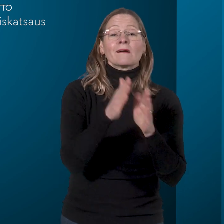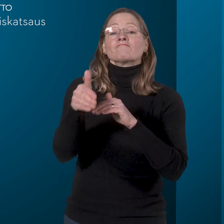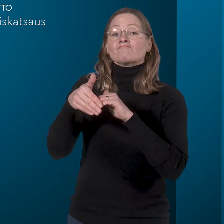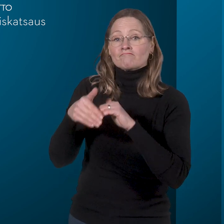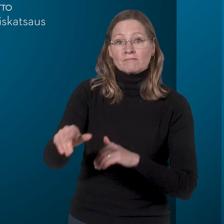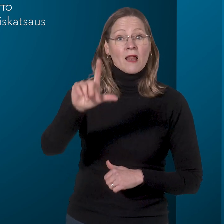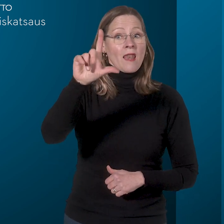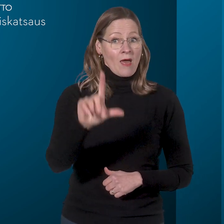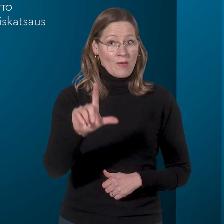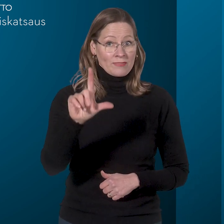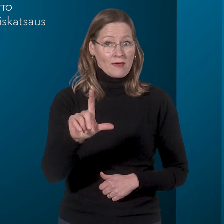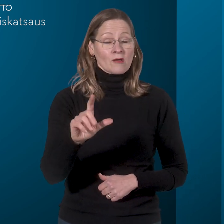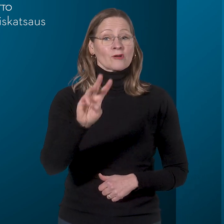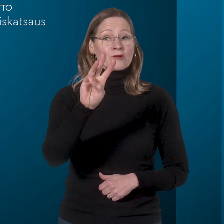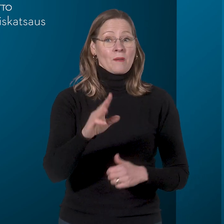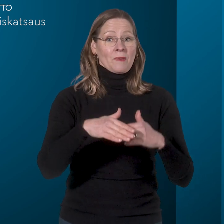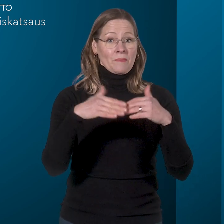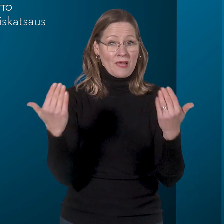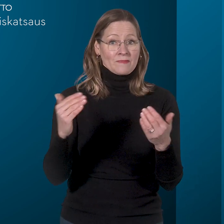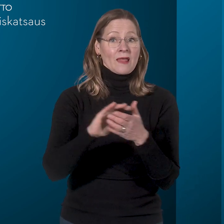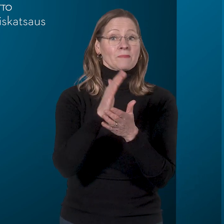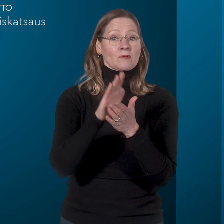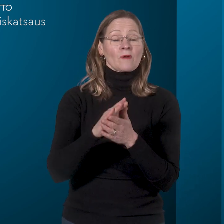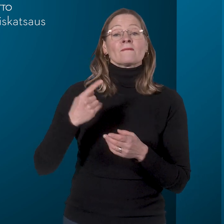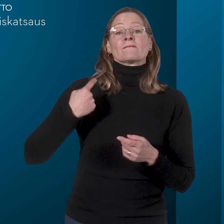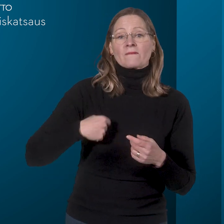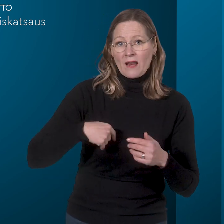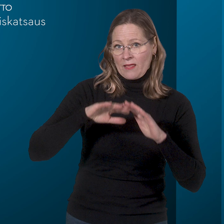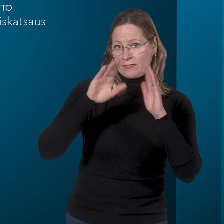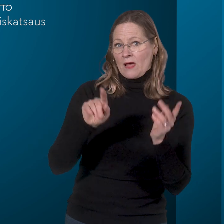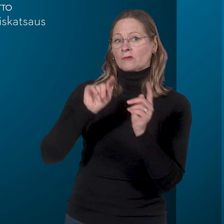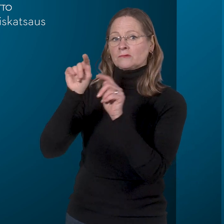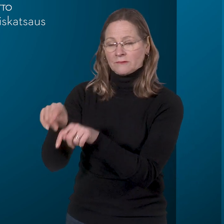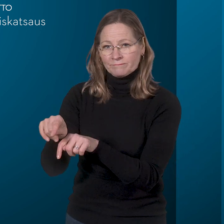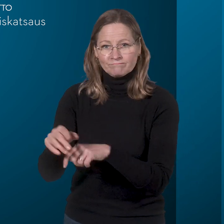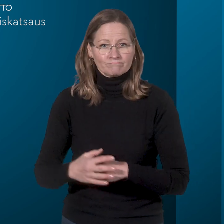ja jatkuvat lauantaina 3.2. Valkeassa talossa.